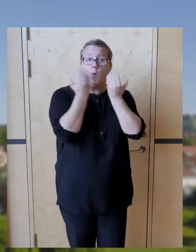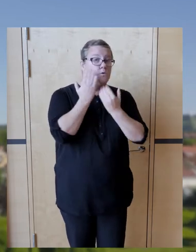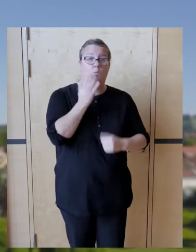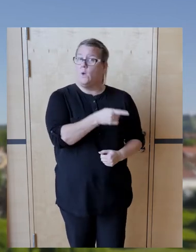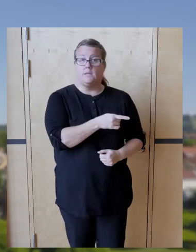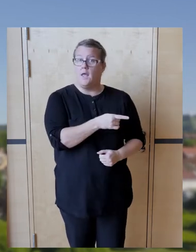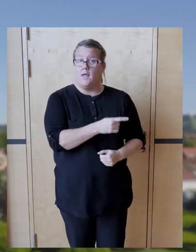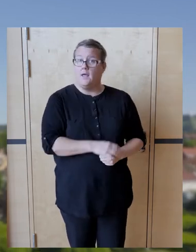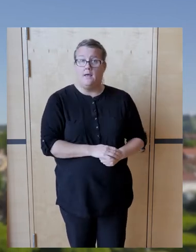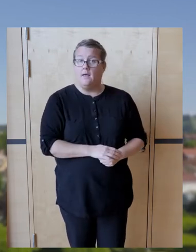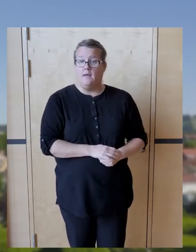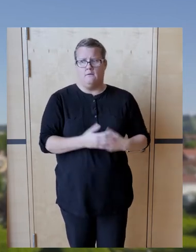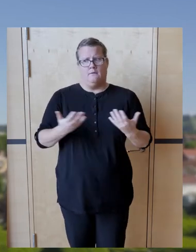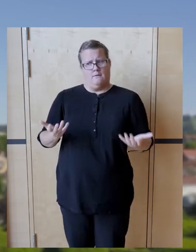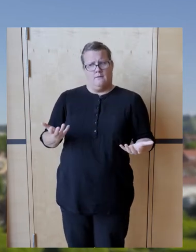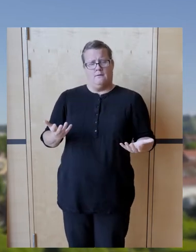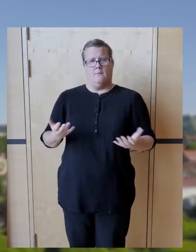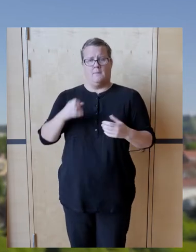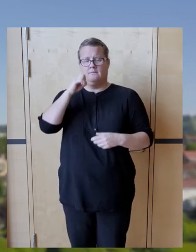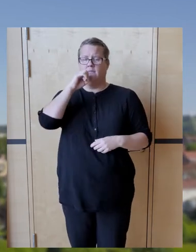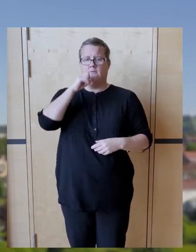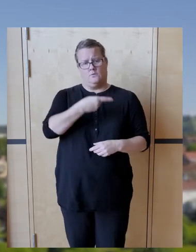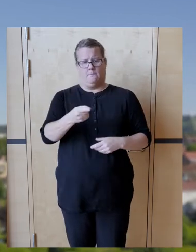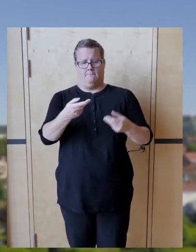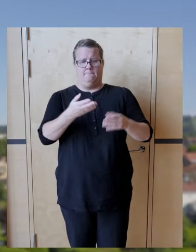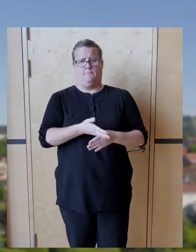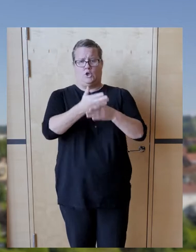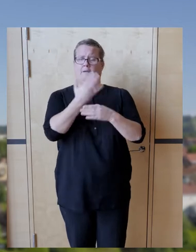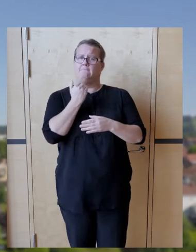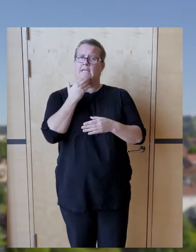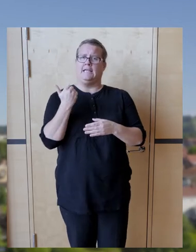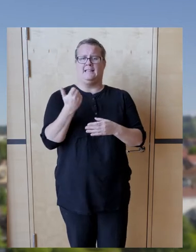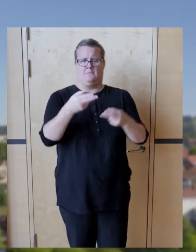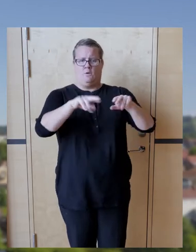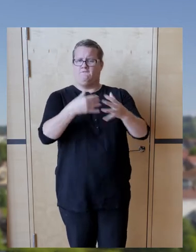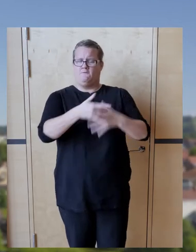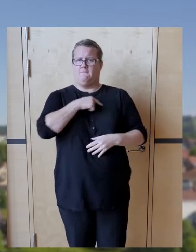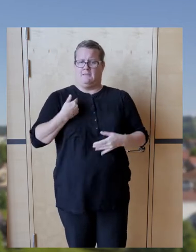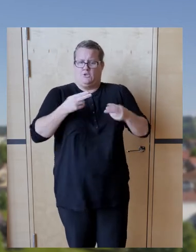Var bygger vi då de den bedömningen på Ja det är dels det behovet som har redovisats då utav